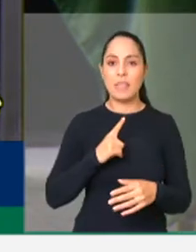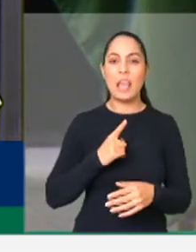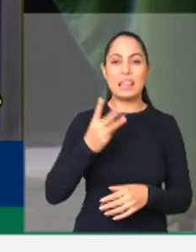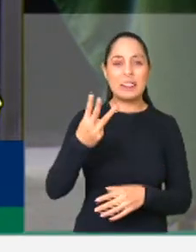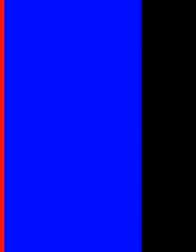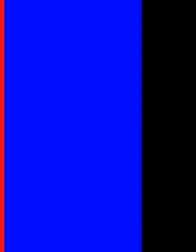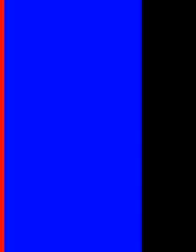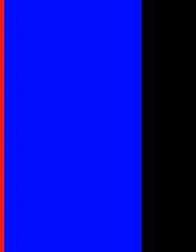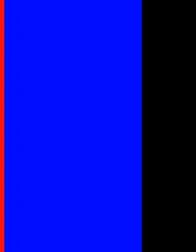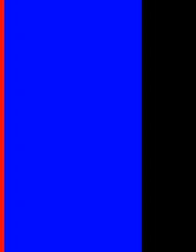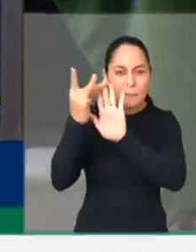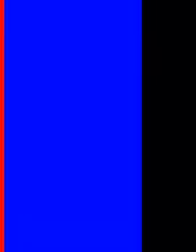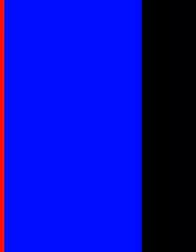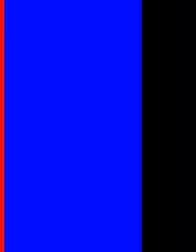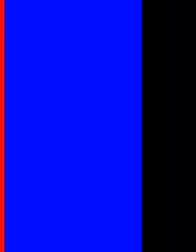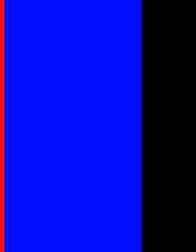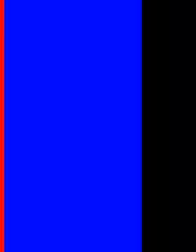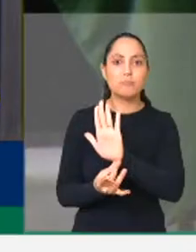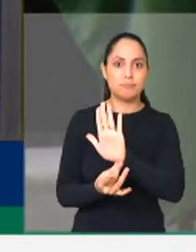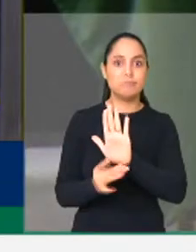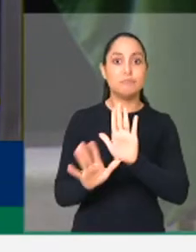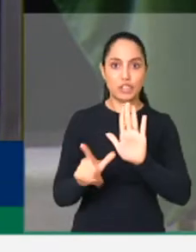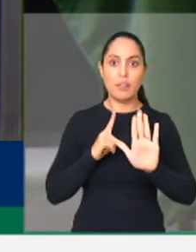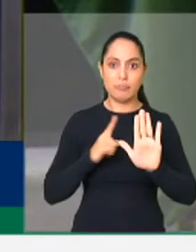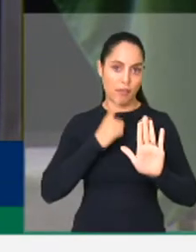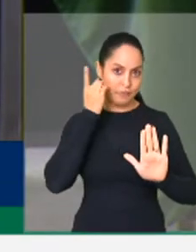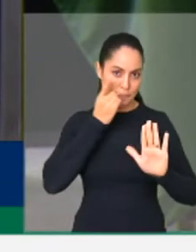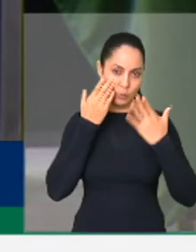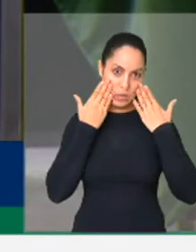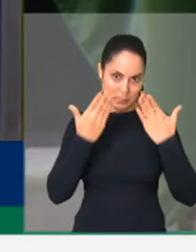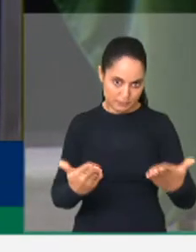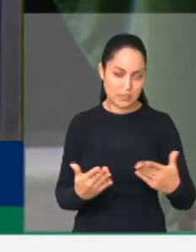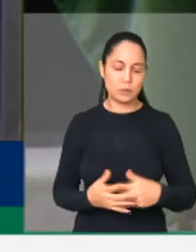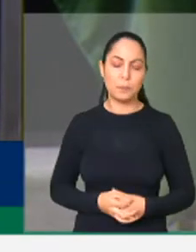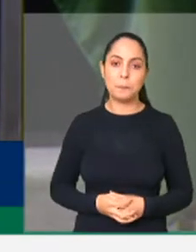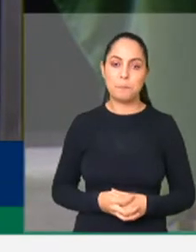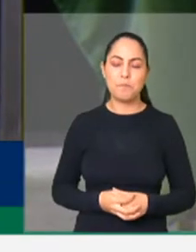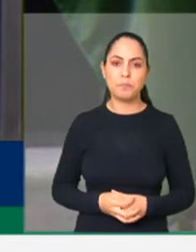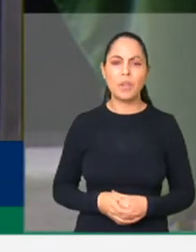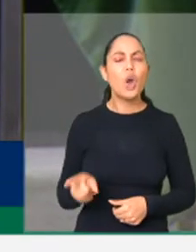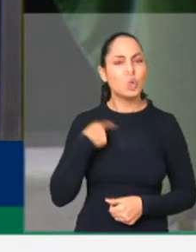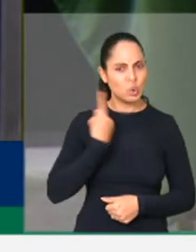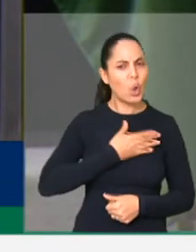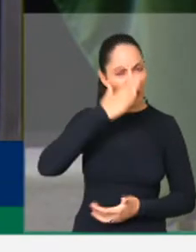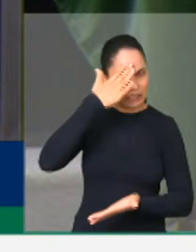DESSA PROPOSIÇÃO. INÚMERAS EMENDAS APRIMORAM PROVIDÊNCIAS ORIGINÁRIAS ADOTADA NA MEDIDA PROVISÓRIA EMENDAS N °. 8 E 9 FORAM